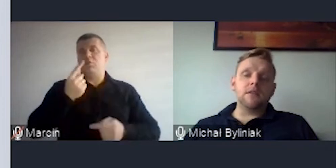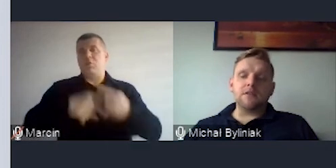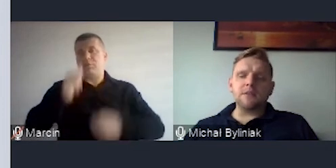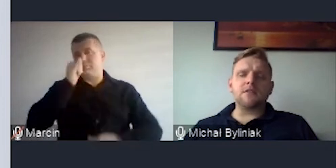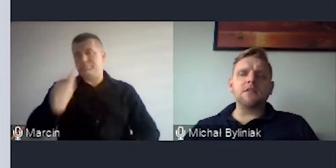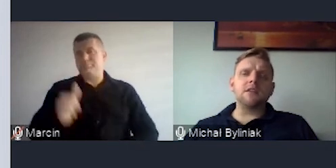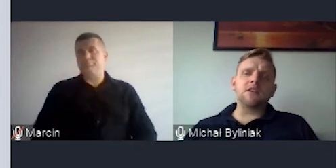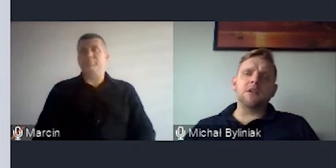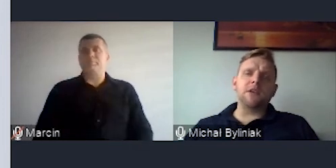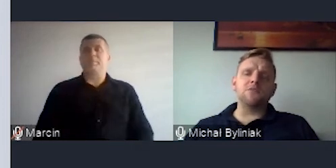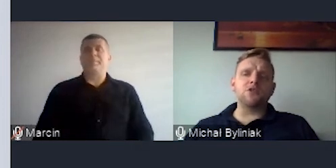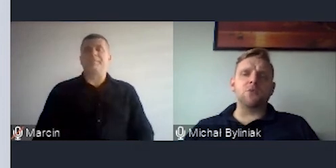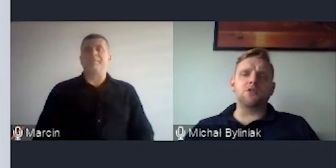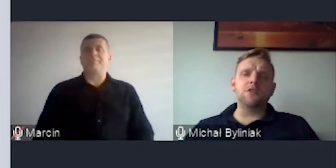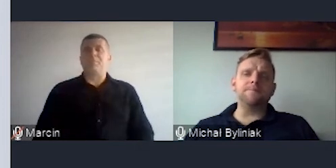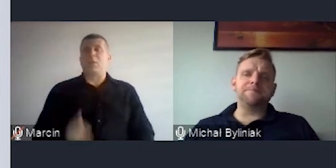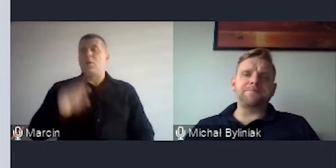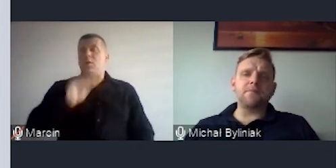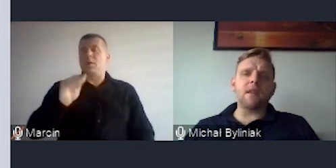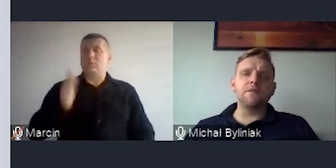Natomiast to jest jeszcze pieśń przyszłości.